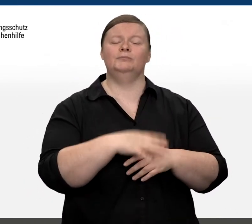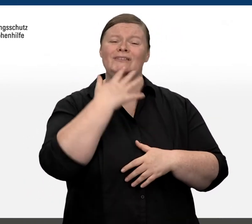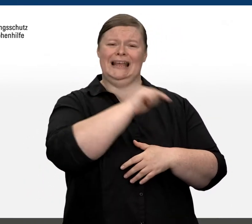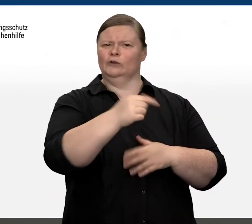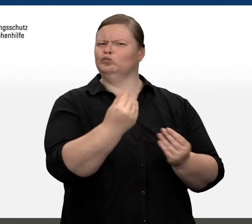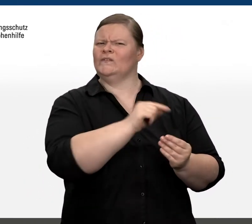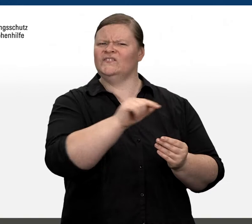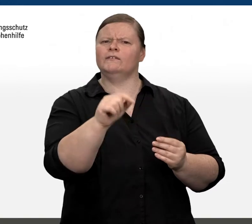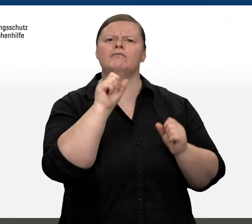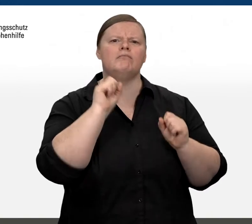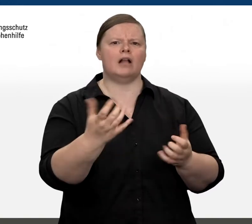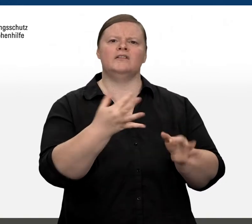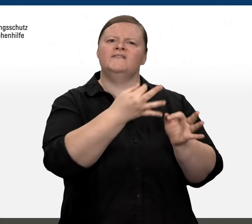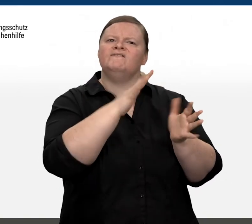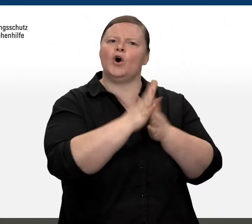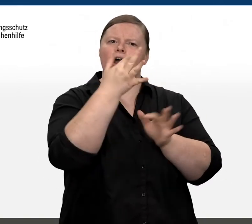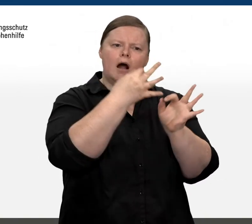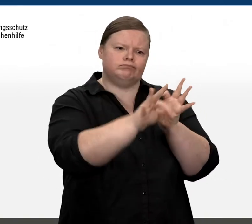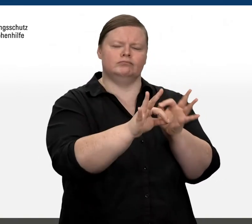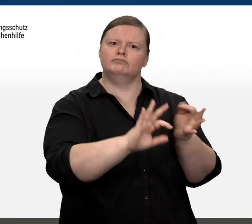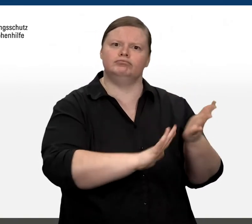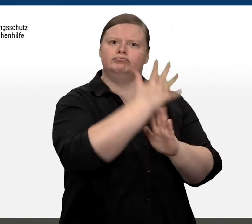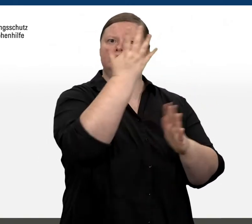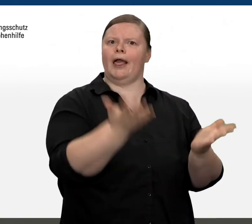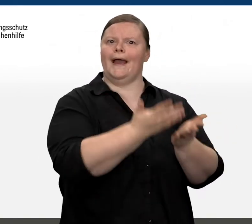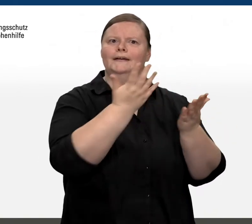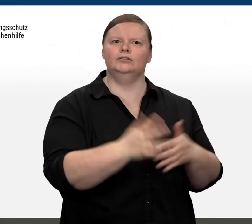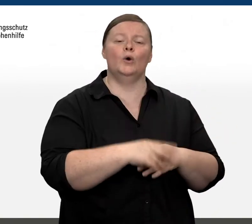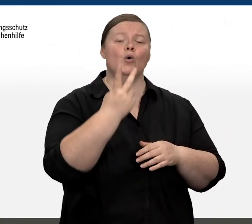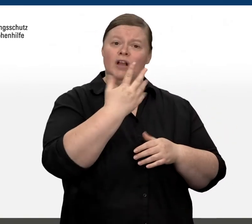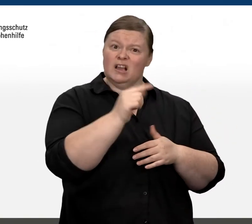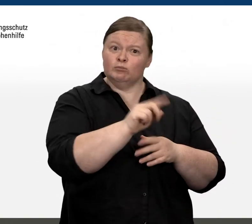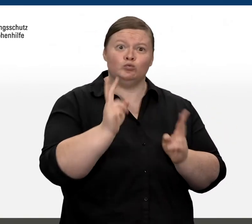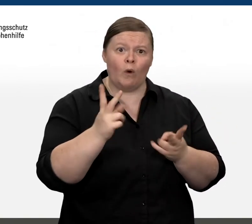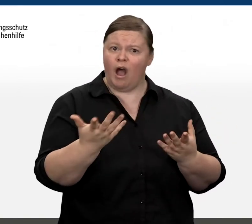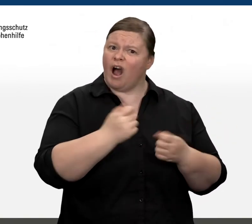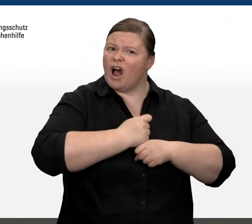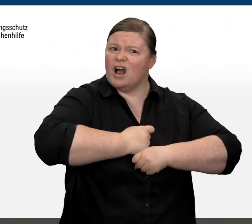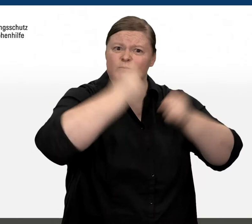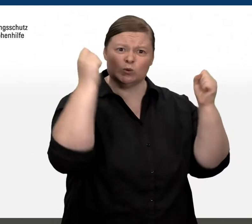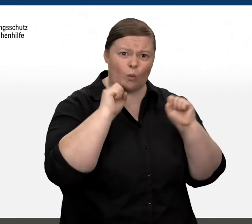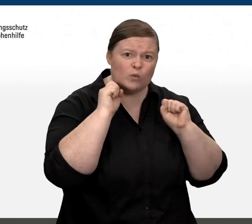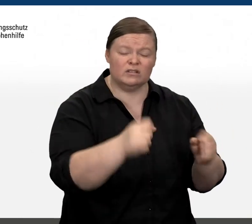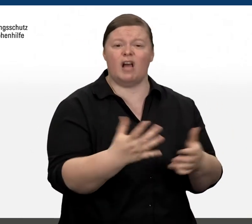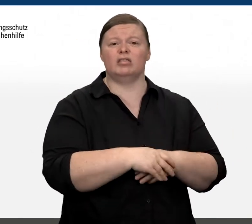Viele Stoffe sind brennbar oder gar explosiv,